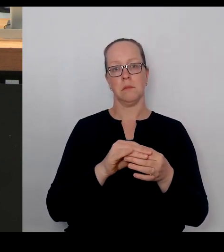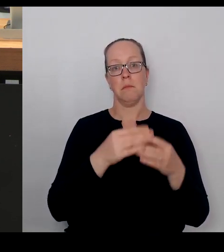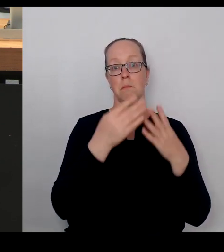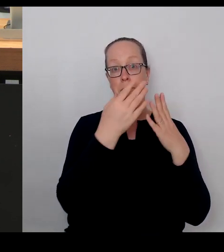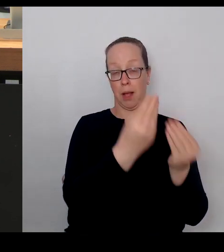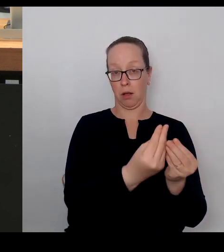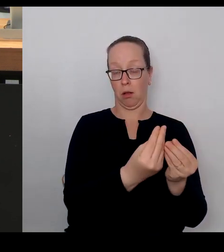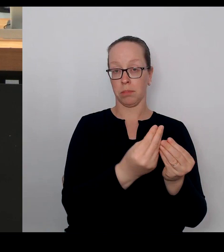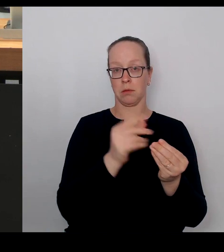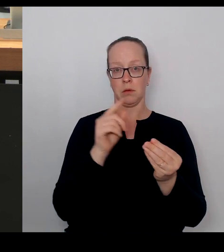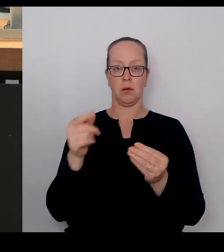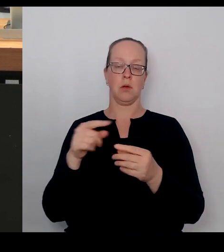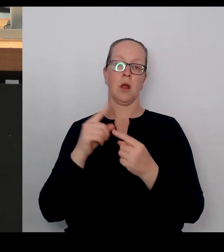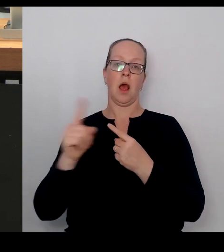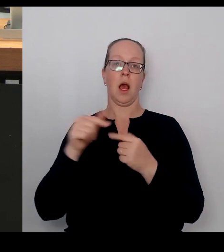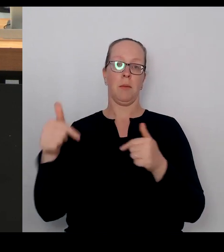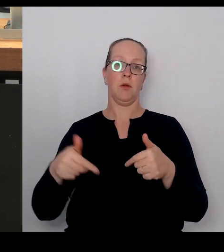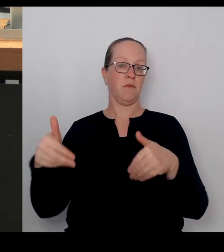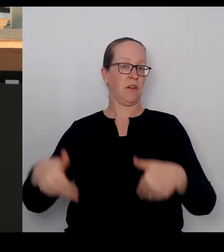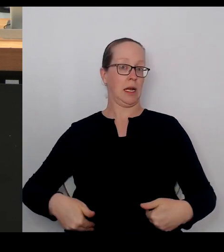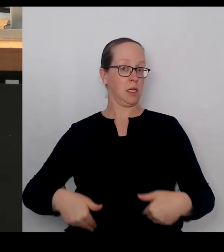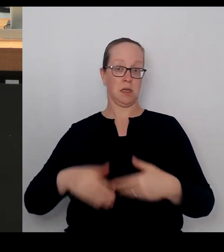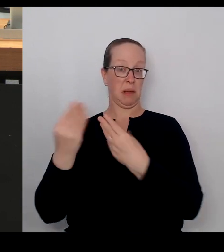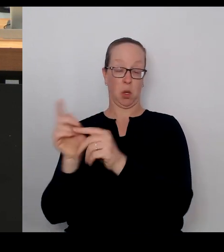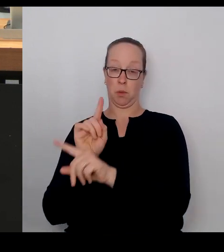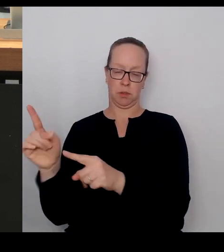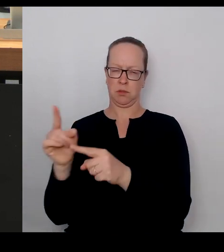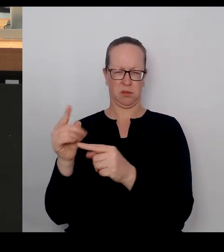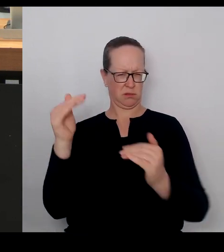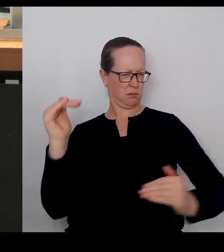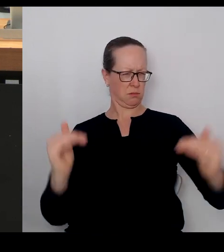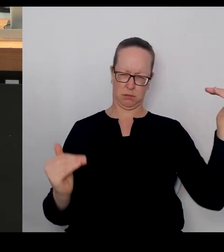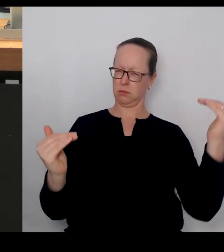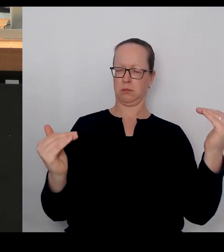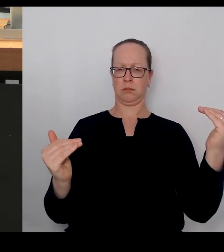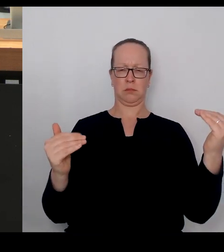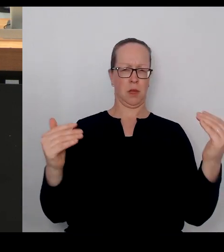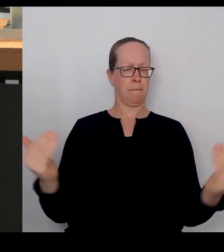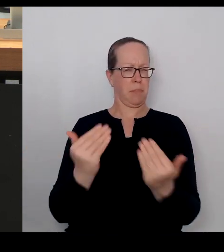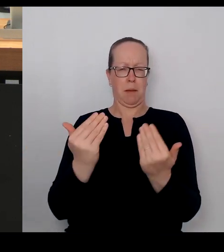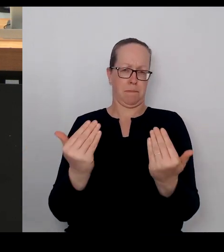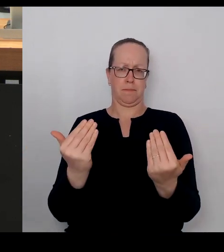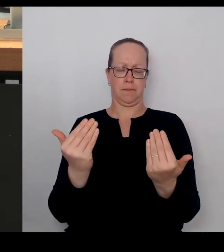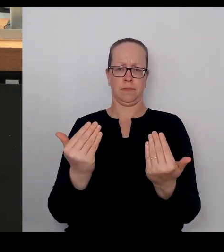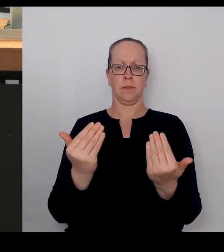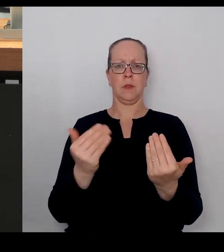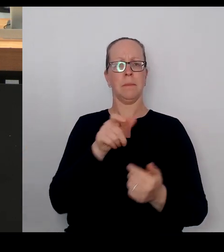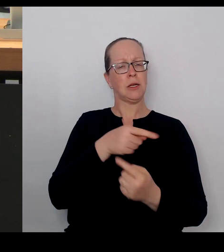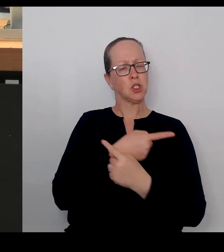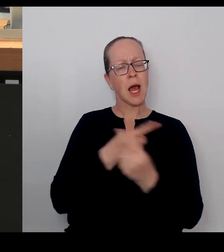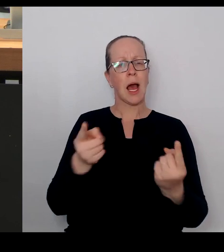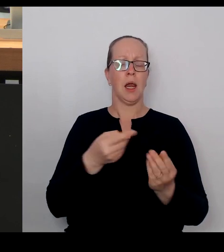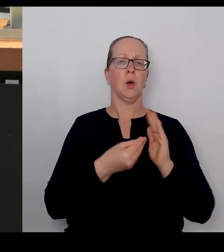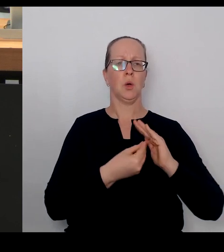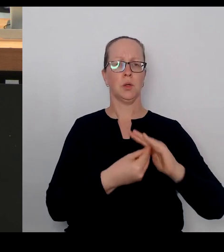hier Unterstützung erhalten. Ich glaube aber und das müssen wir im Ausschuss beraten, der Teufel steckt im Detail und da gucken Sie glaube